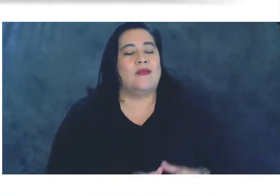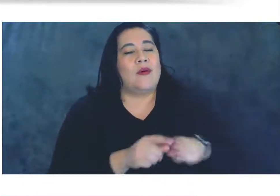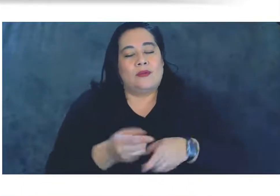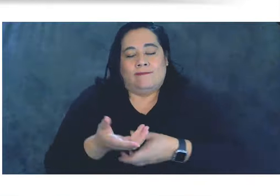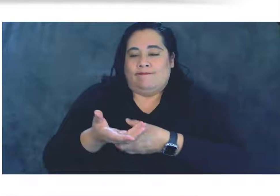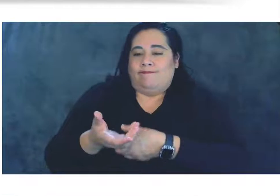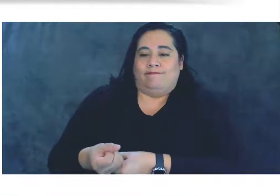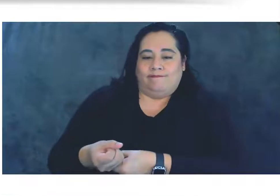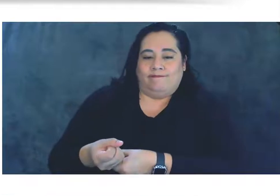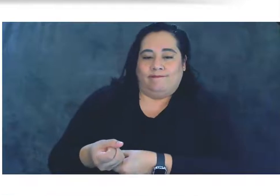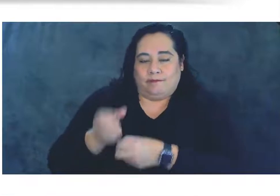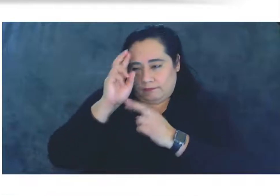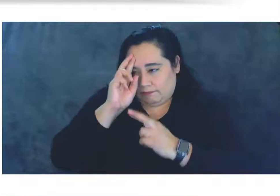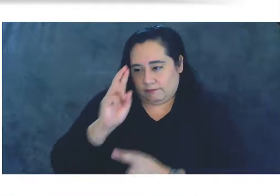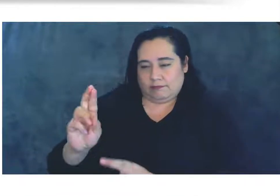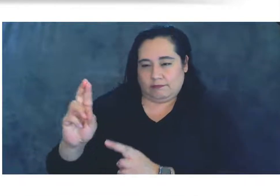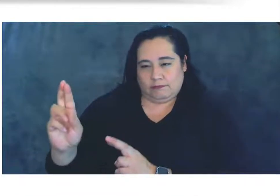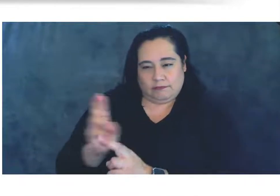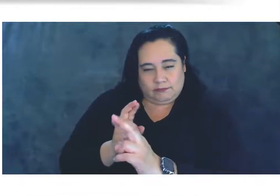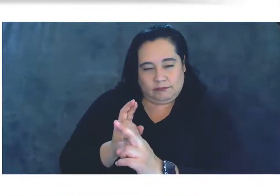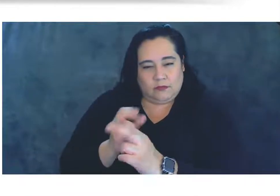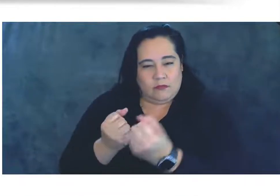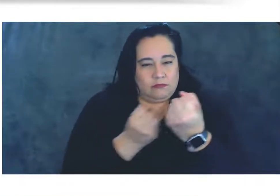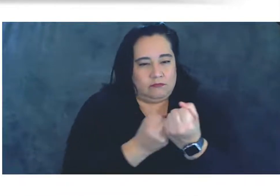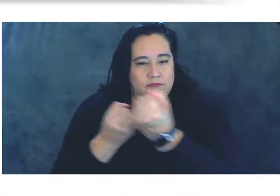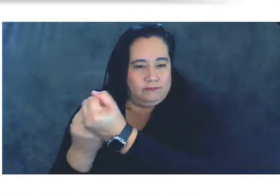Y la confianza, respeto, y apoyo mutuos.